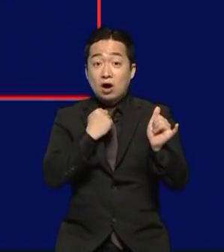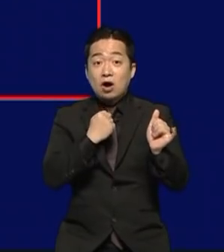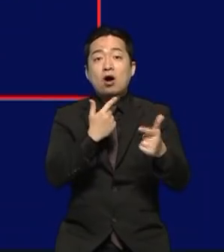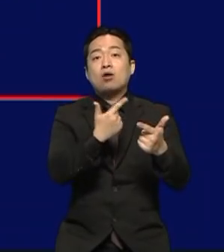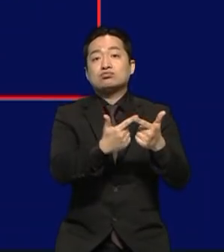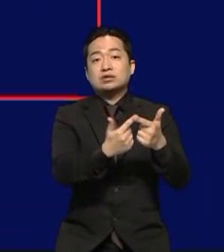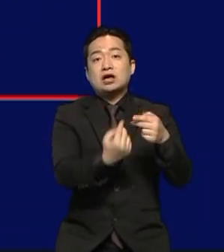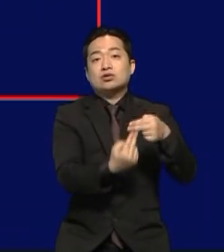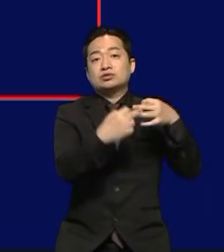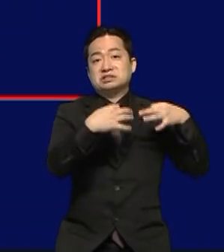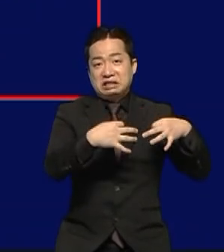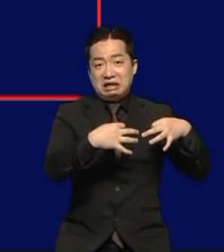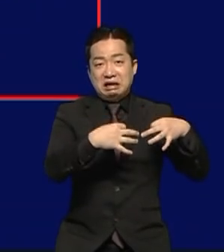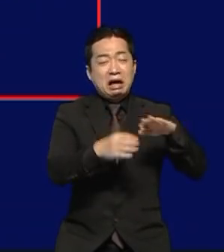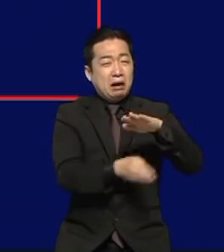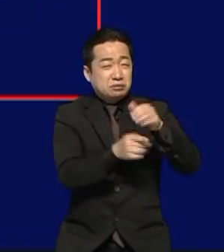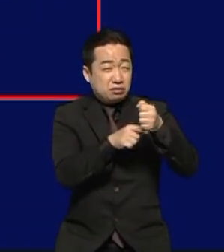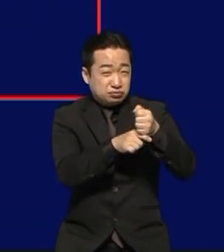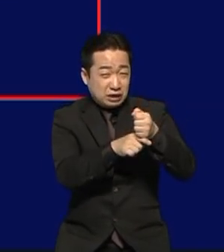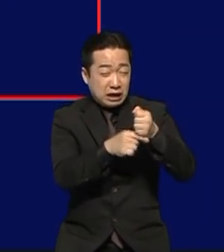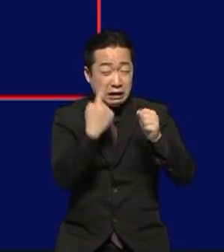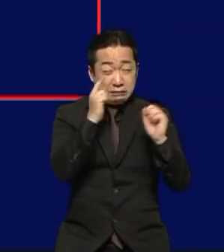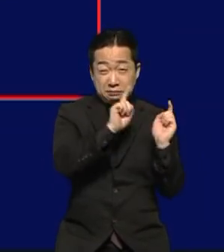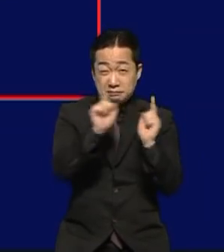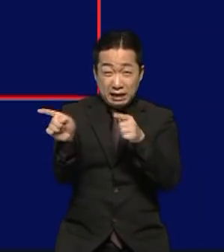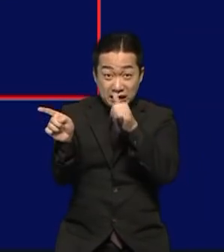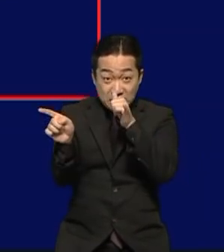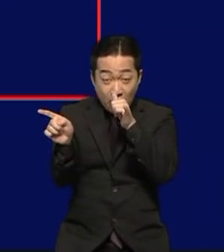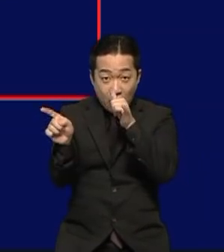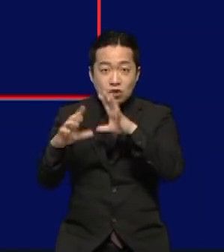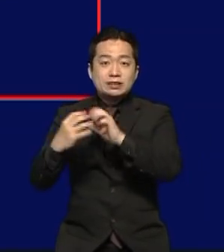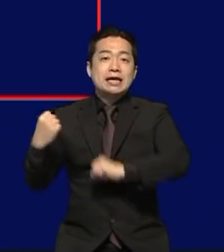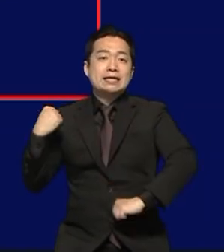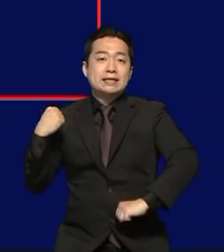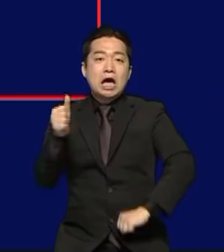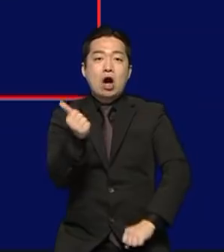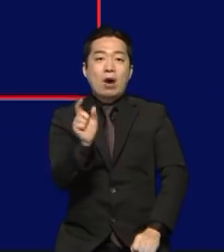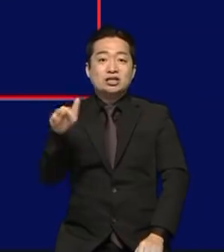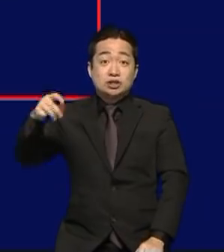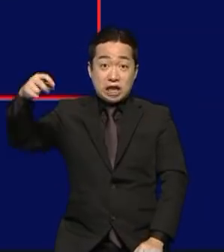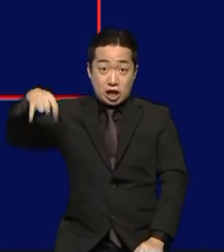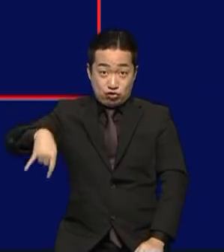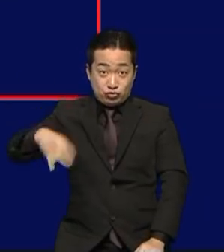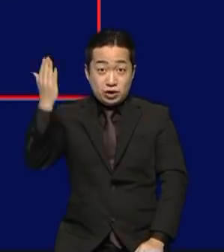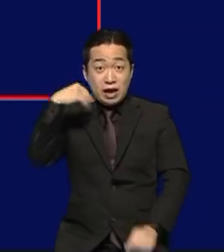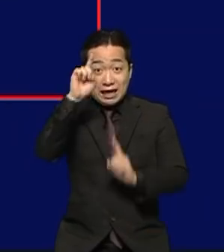수사 의혹을 겨냥하고 있는데 국민의힘은 화천대유 관련 이재명 후보 관련 의혹에 칼날을 겨누고 있습니다.